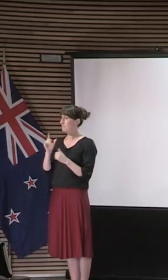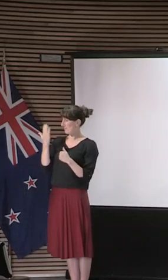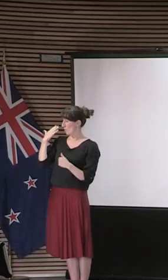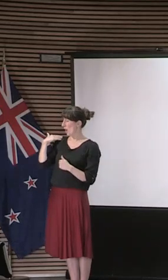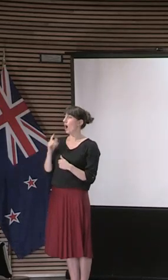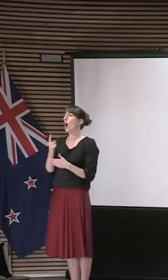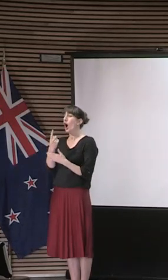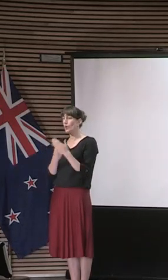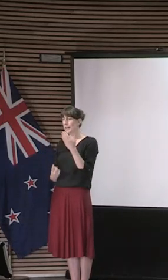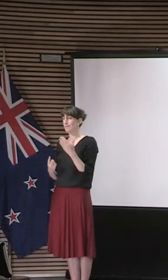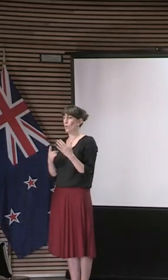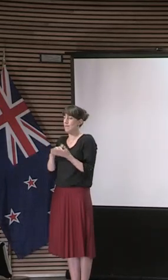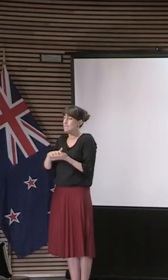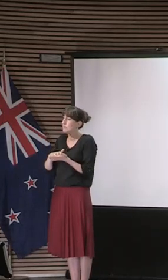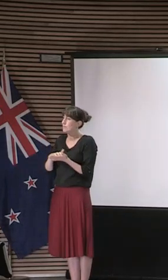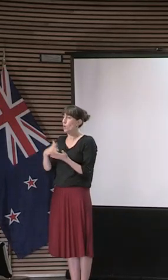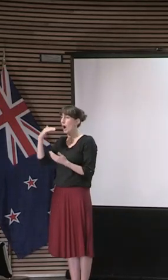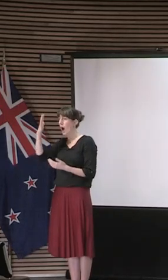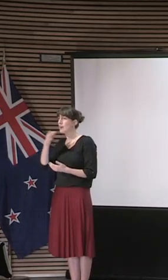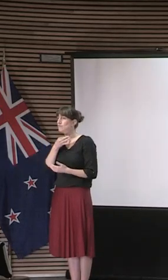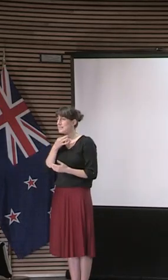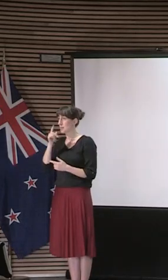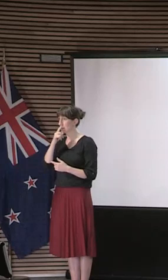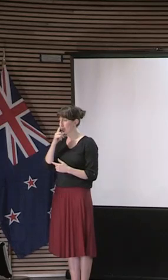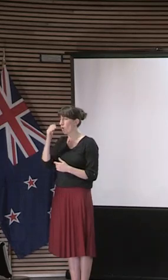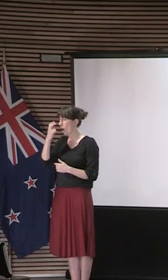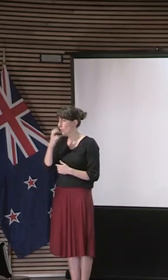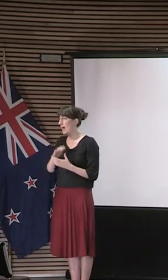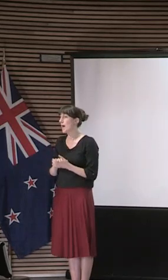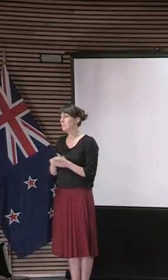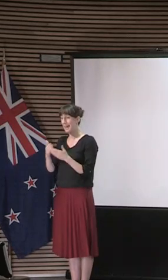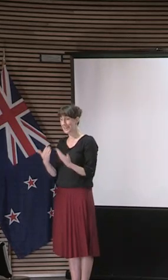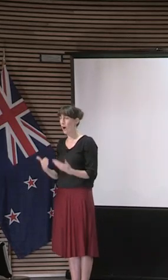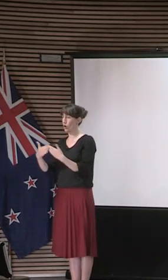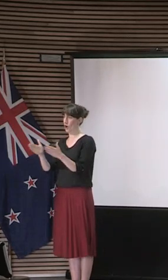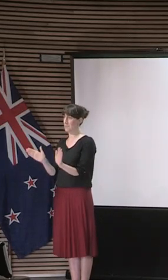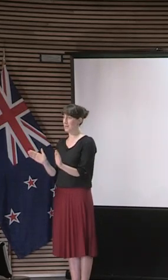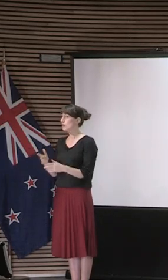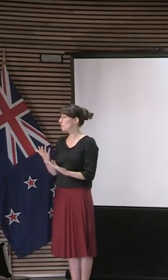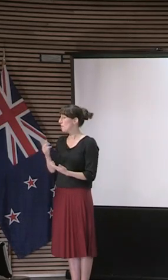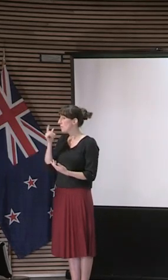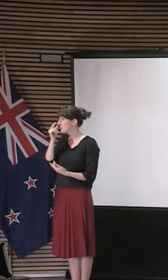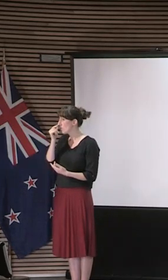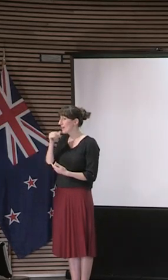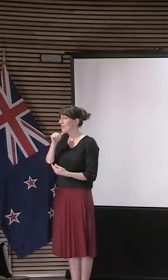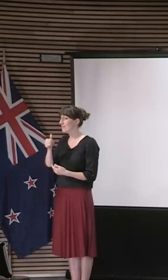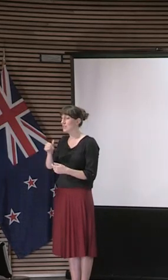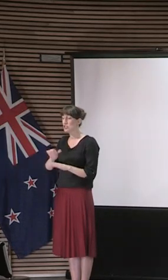taangata o Niu Tireni ka taea te